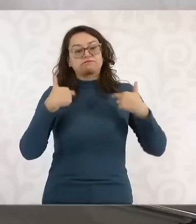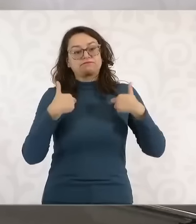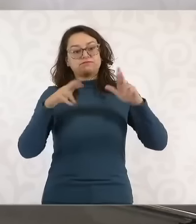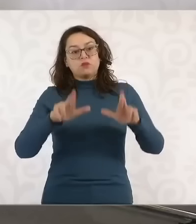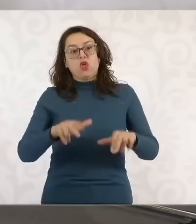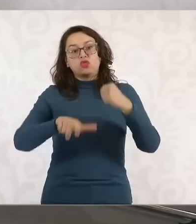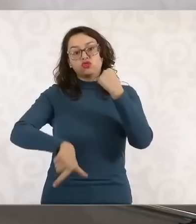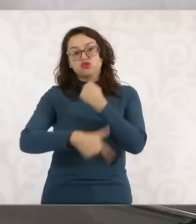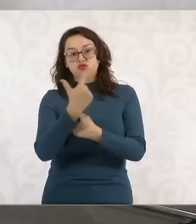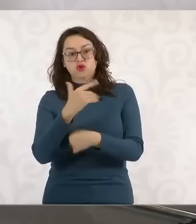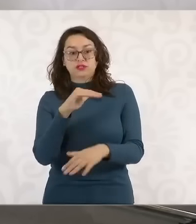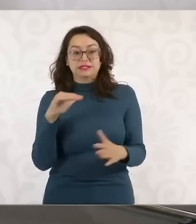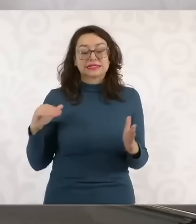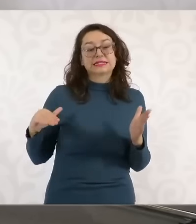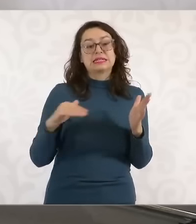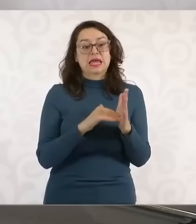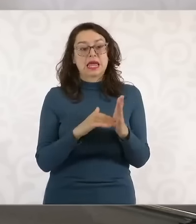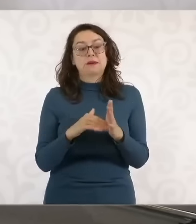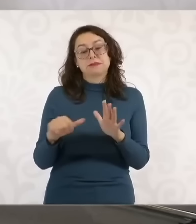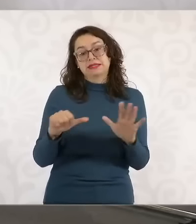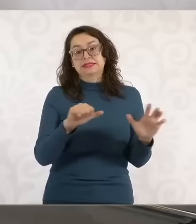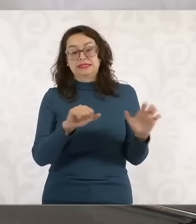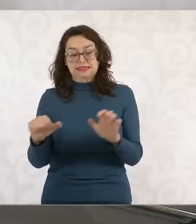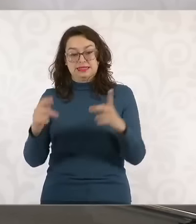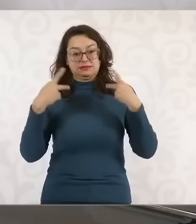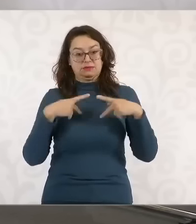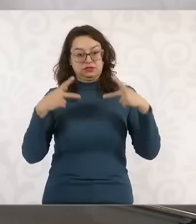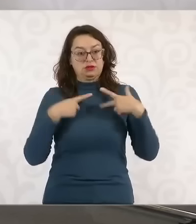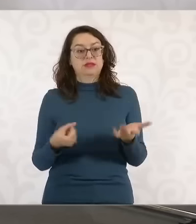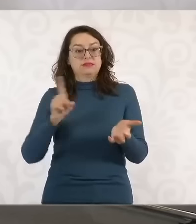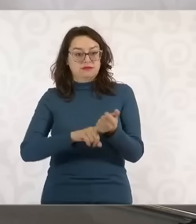colaboradores que formamos parte de Pilgres México, una compañía que está por cumplir